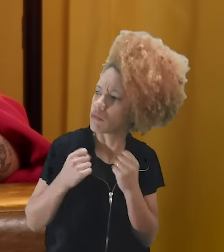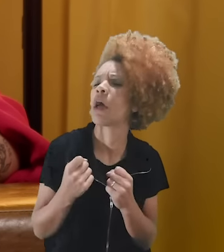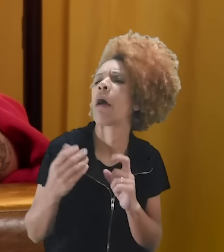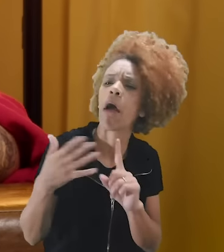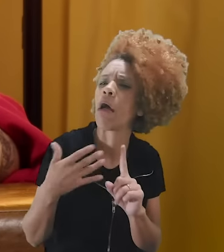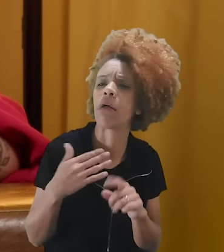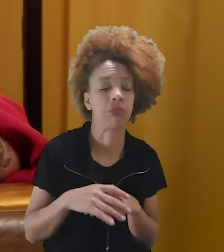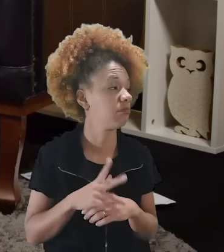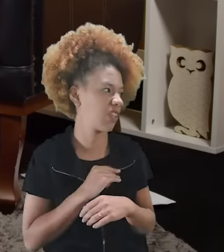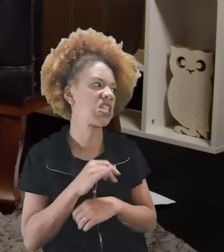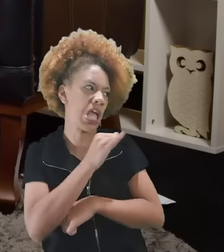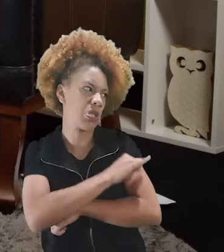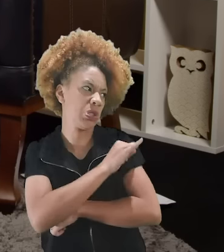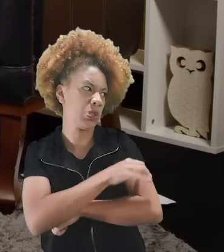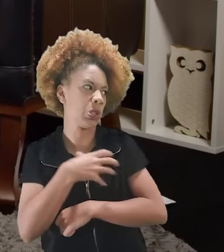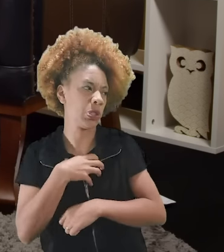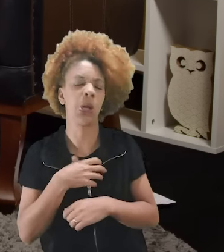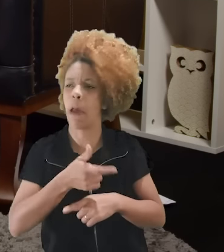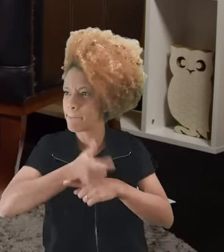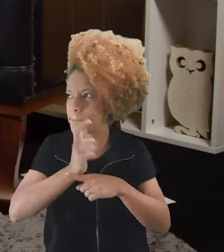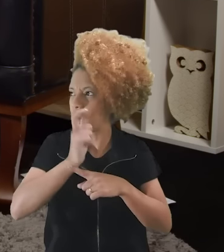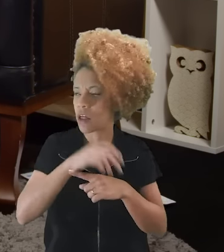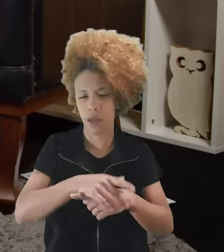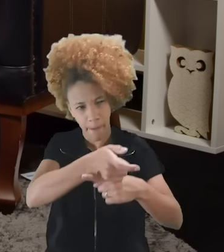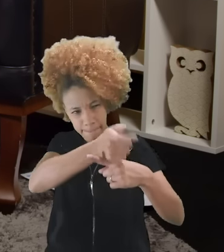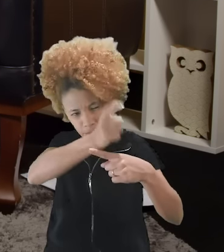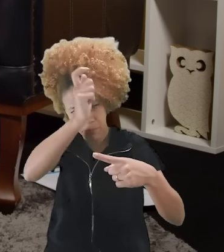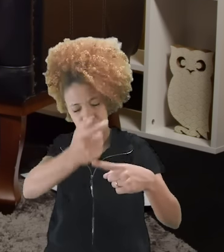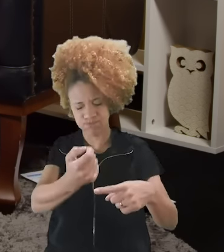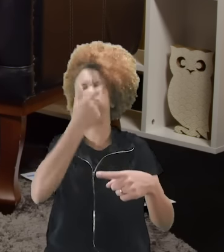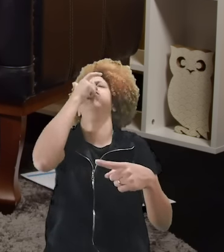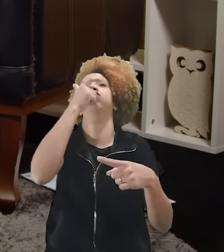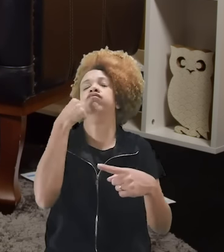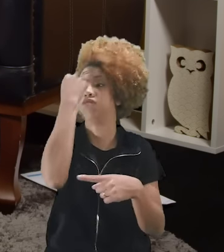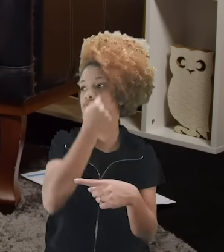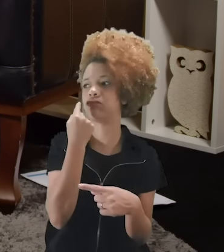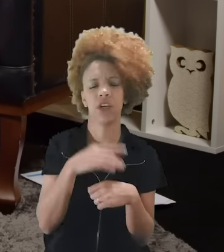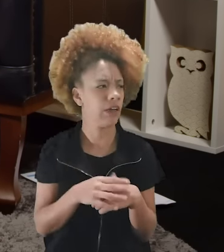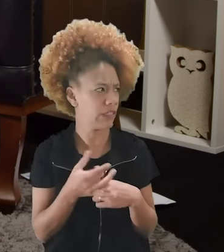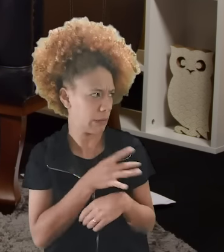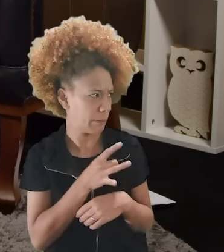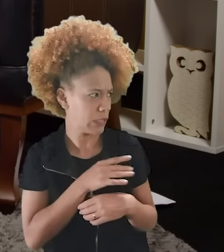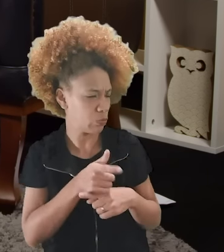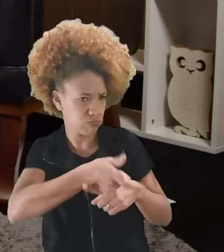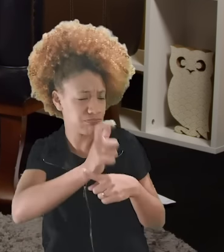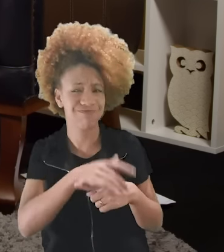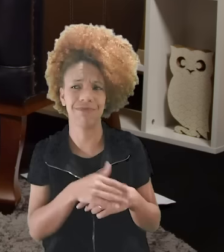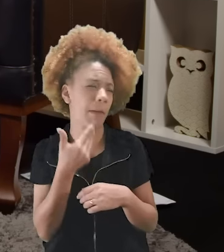agressivo né Rio de Janeiro exato É bala HS que o bicho pega suísso fica com receio de Dati não